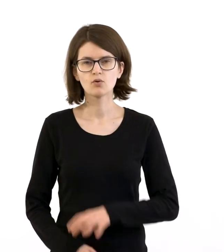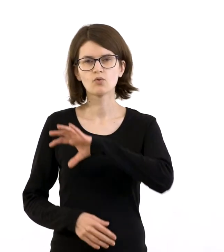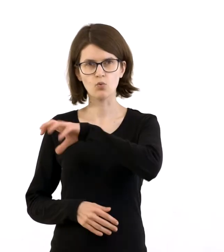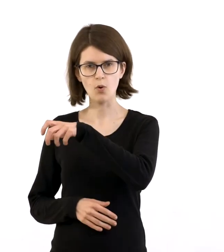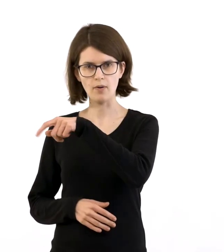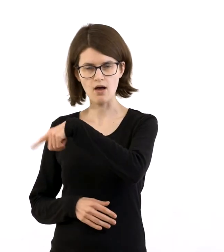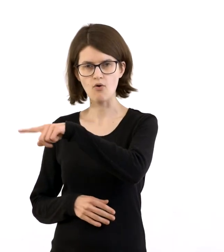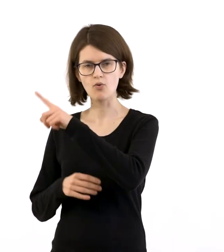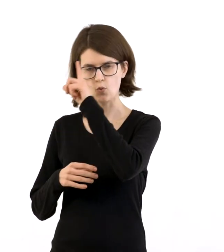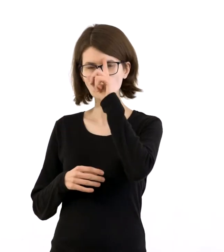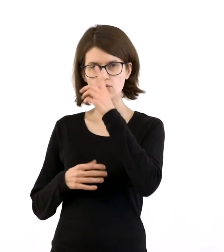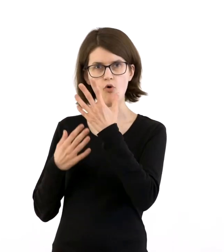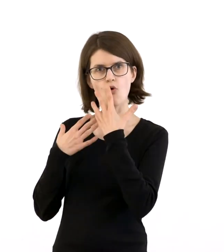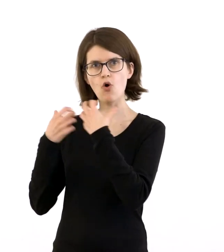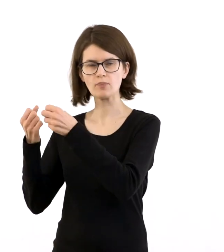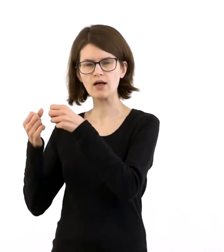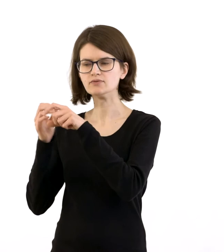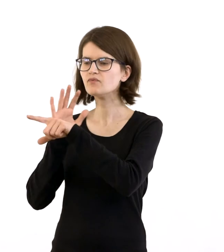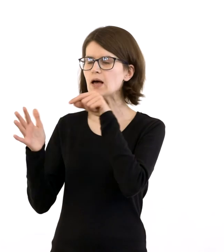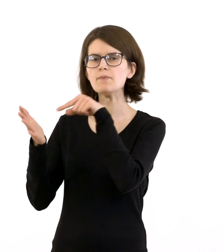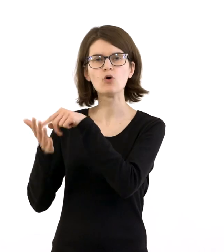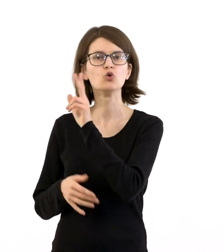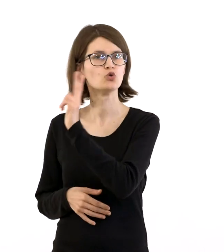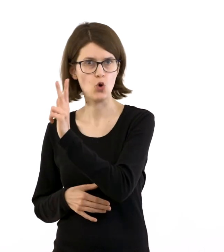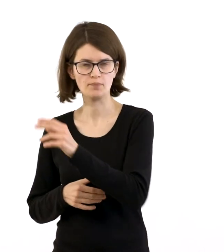4. Określenie grupy docelowej